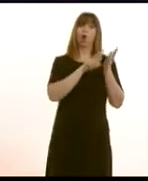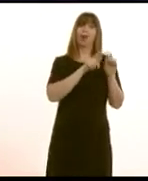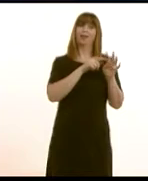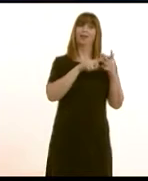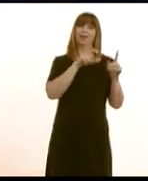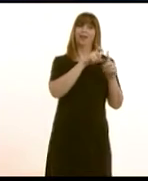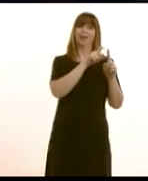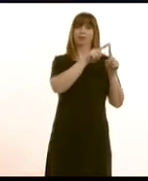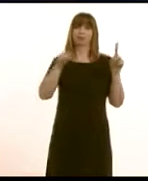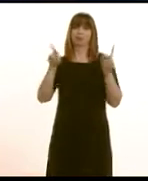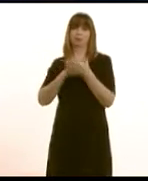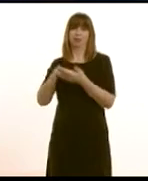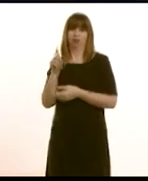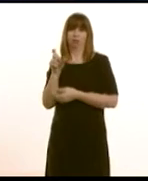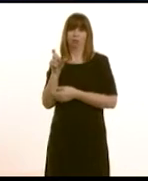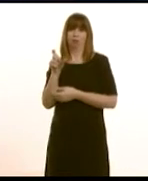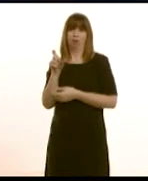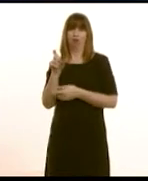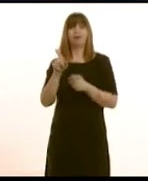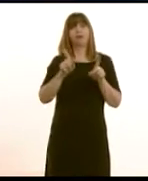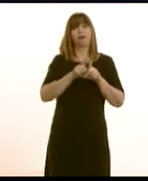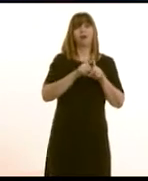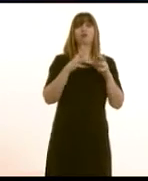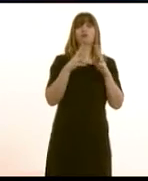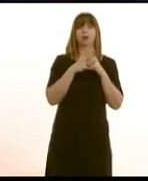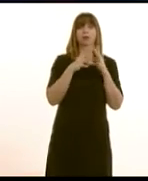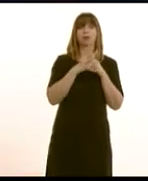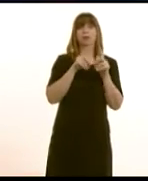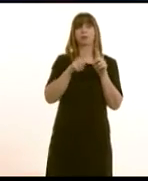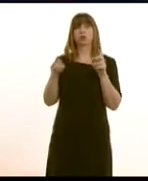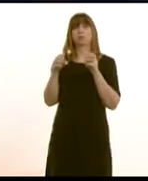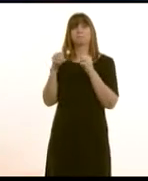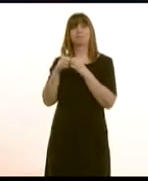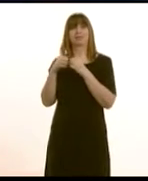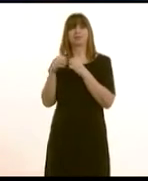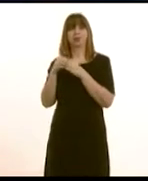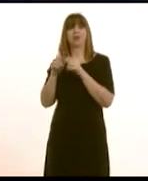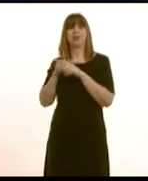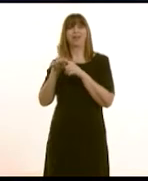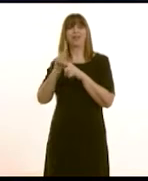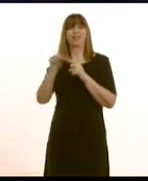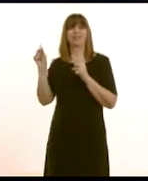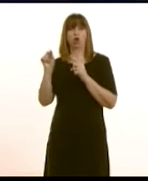a hefyd rhwng Wrecsam a Bidston a Llandudno a Manceinion, yn ogystal ‚ír sefyllfa i